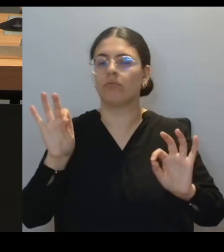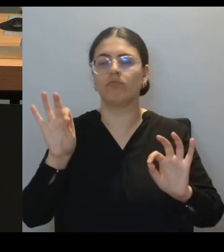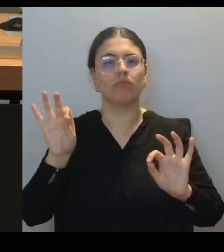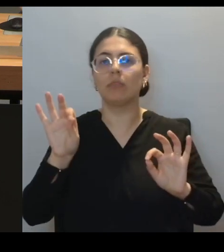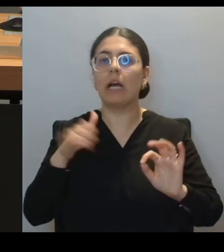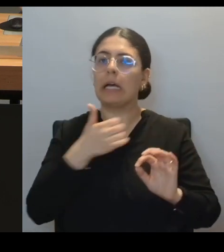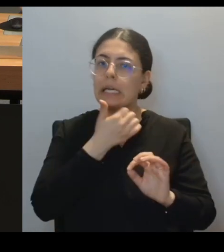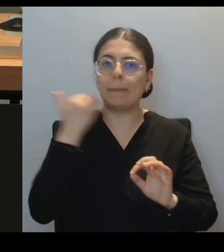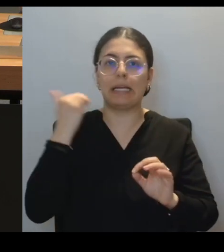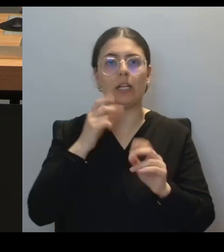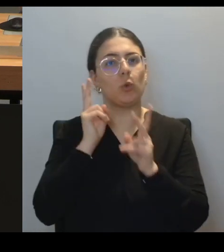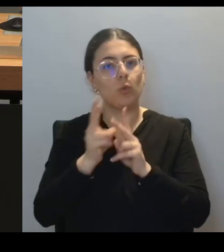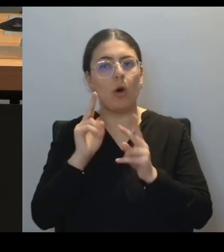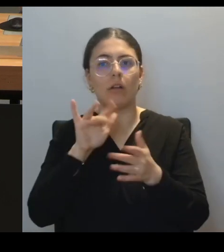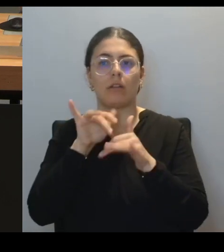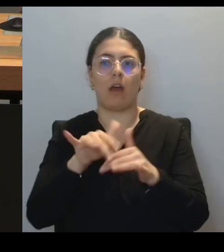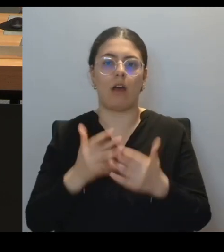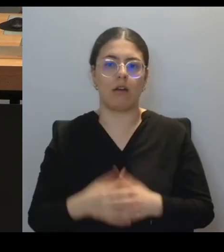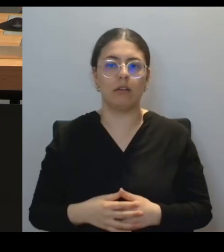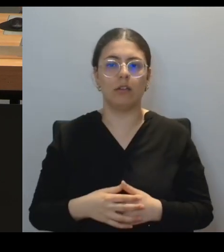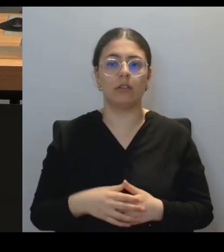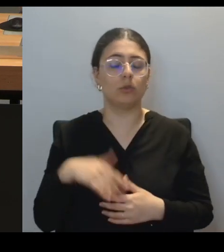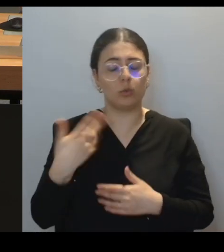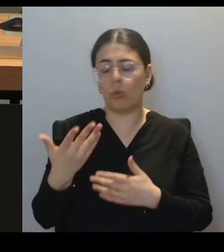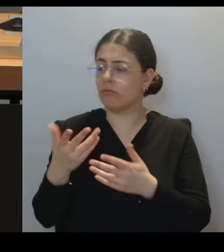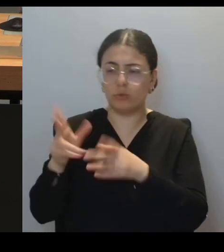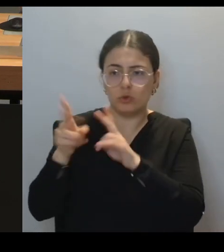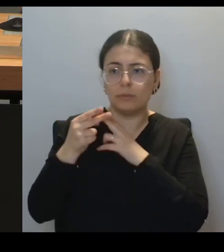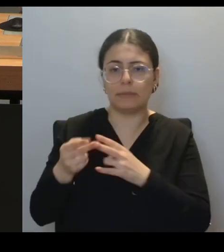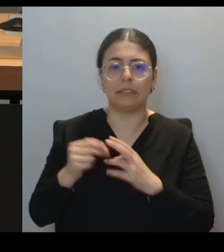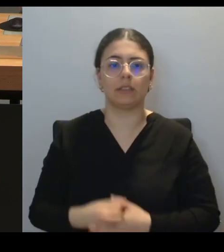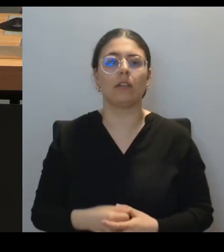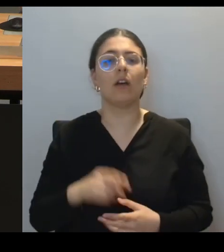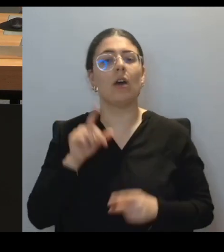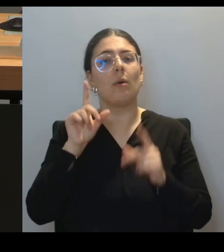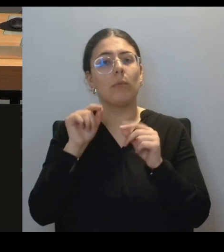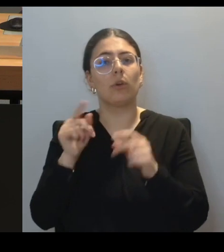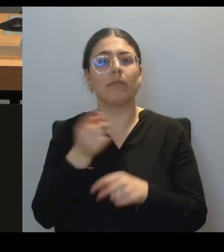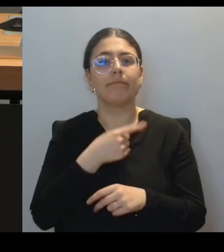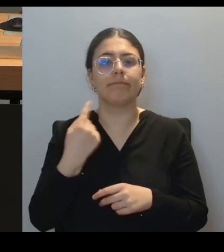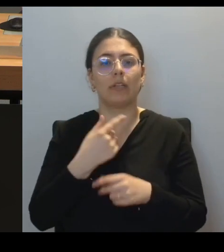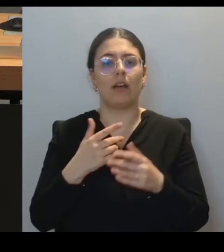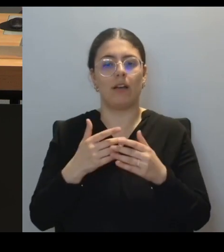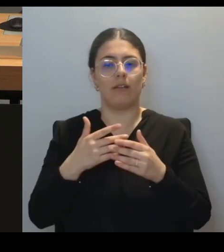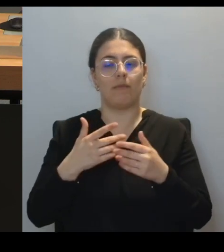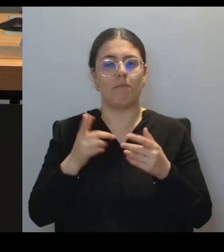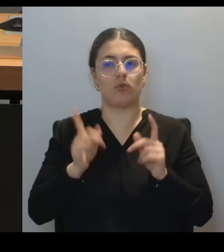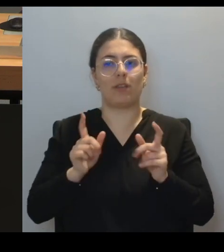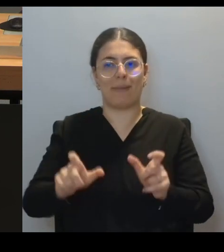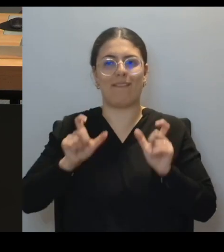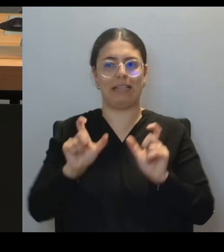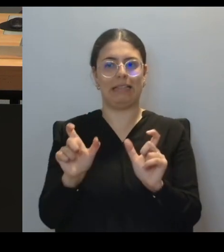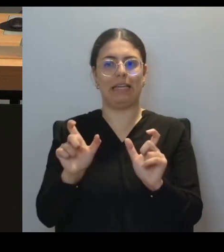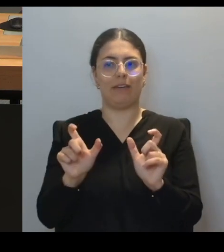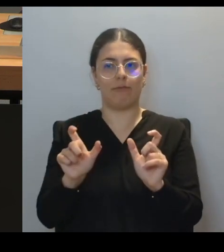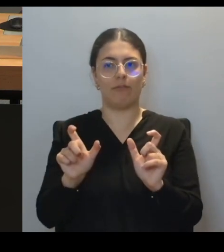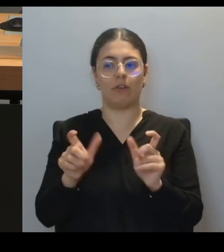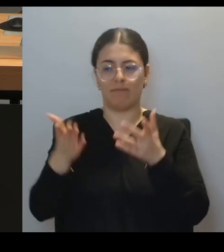Dazu muss immer auch im präventiven Bereich an die Wurzeln und Ursachen von Kriminalität herangegangen werden. Wenn man dazu einmal auf die Schleuserkriminalität